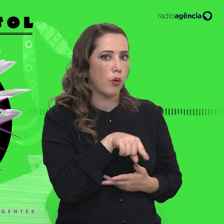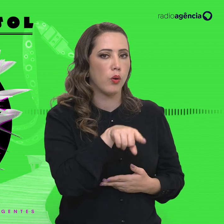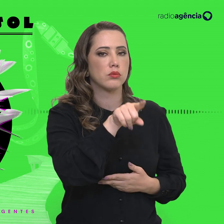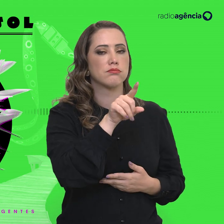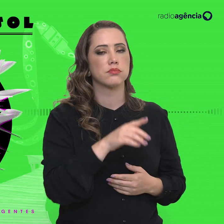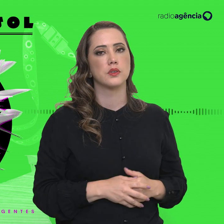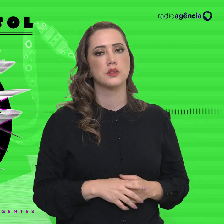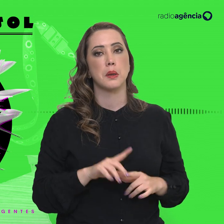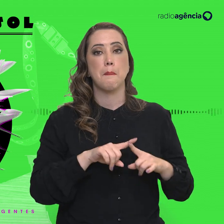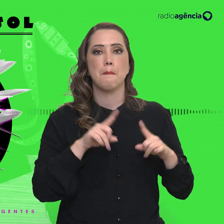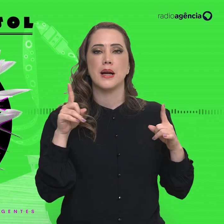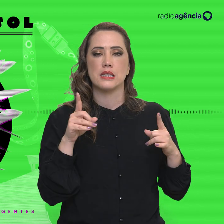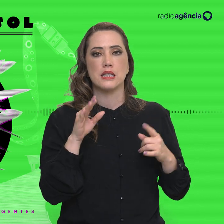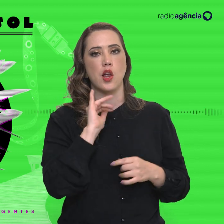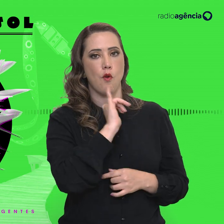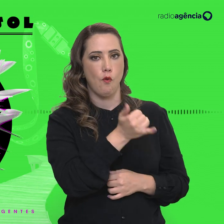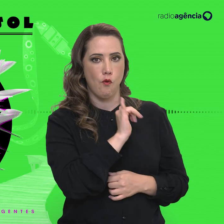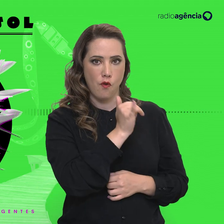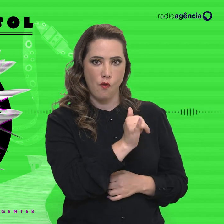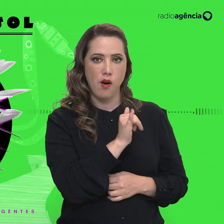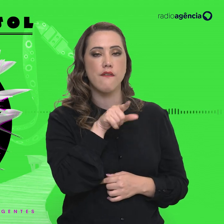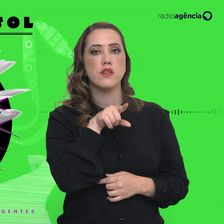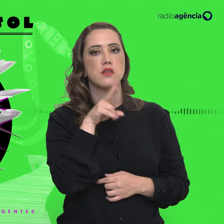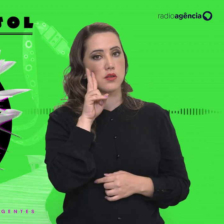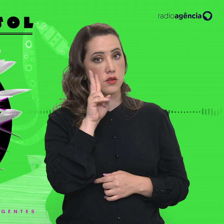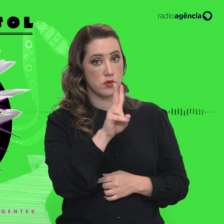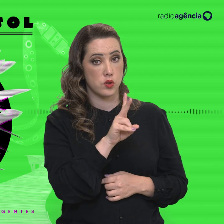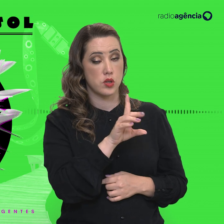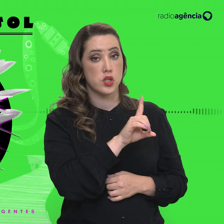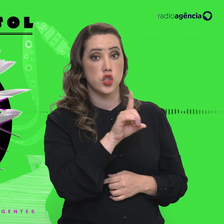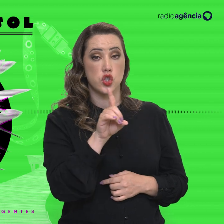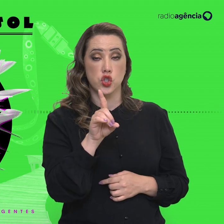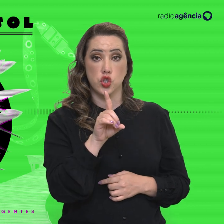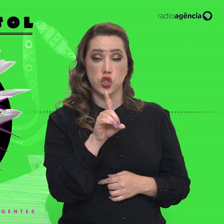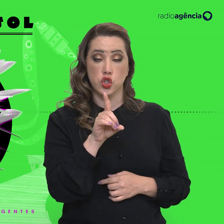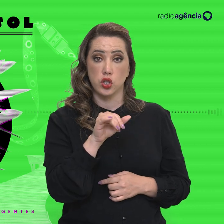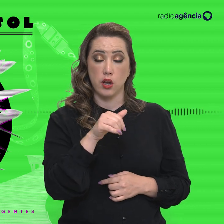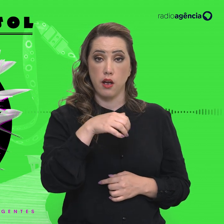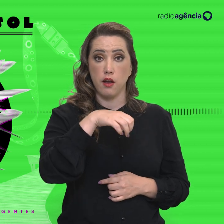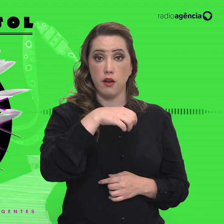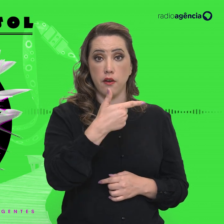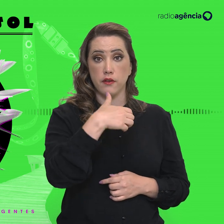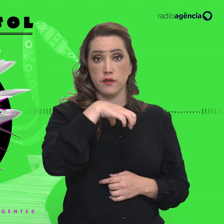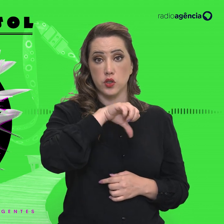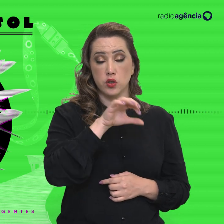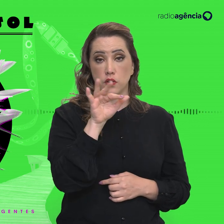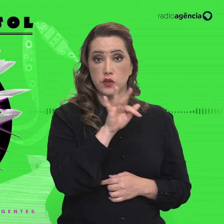[Leyberson] Mas tem um spoiler na sala, hein? Dia 29 de fevereiro, em 2024, entra no calendário.